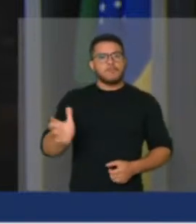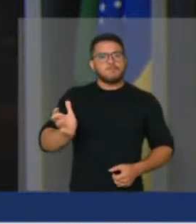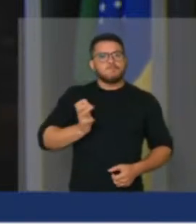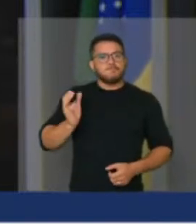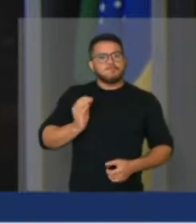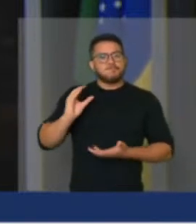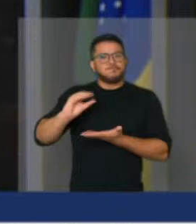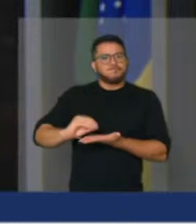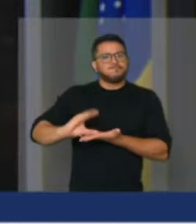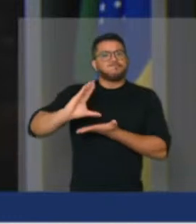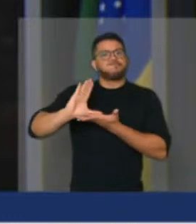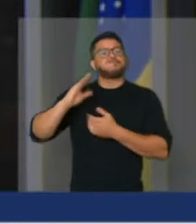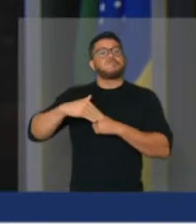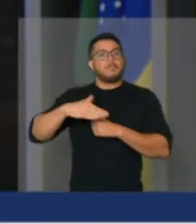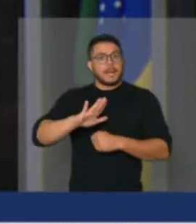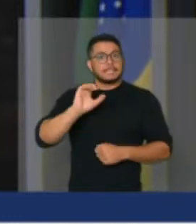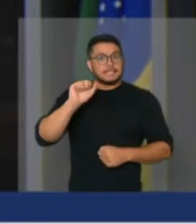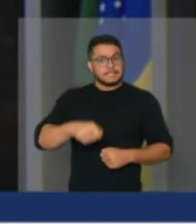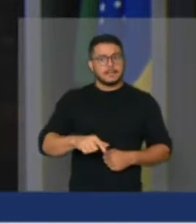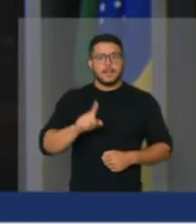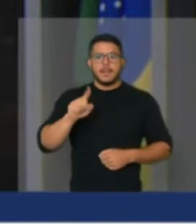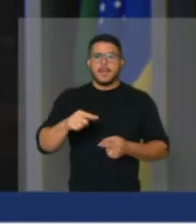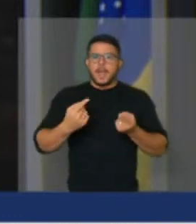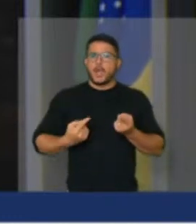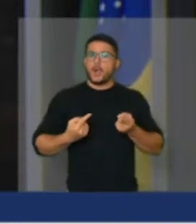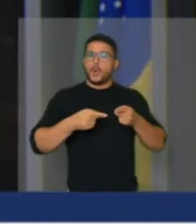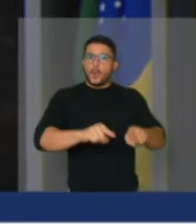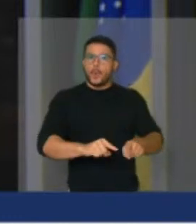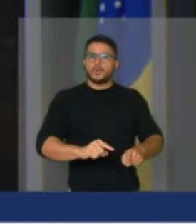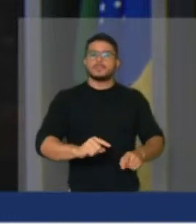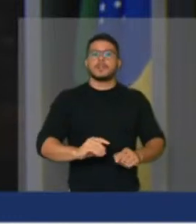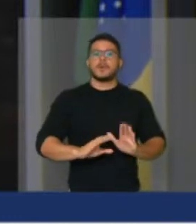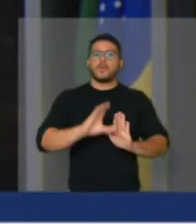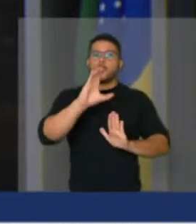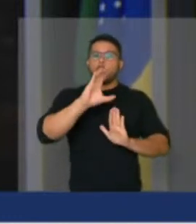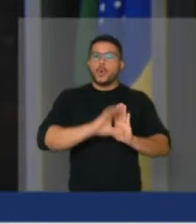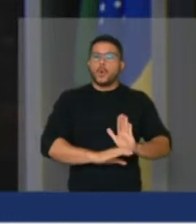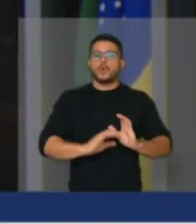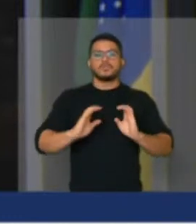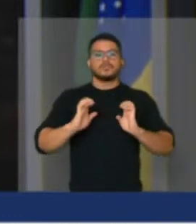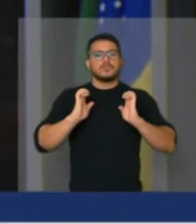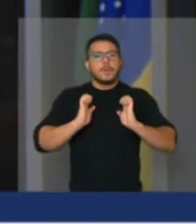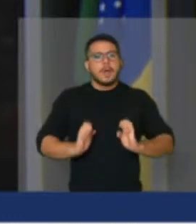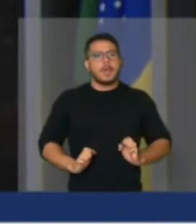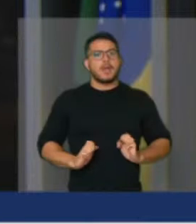FUNCIONALISMO. INFRAÇÃO DA LEGISLAÇÃO DE CONFLITO DE INTERESSES. A ADVOCACIA ADMINISTRATIVA. A GENTE ESTÁ FALANDO DE UM SUJEITO QUE UTILIZOU O PRÓPRIO CARGO